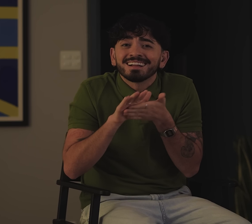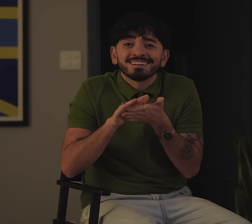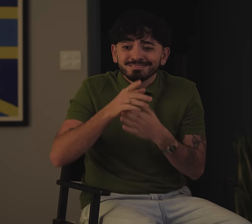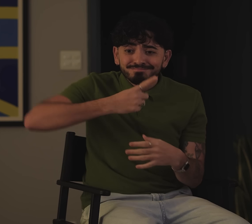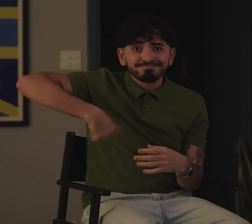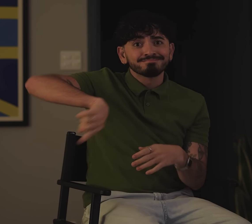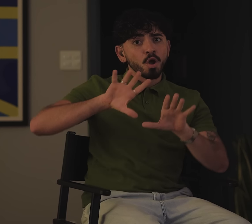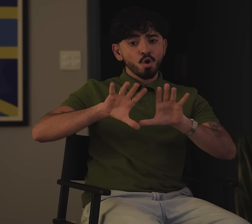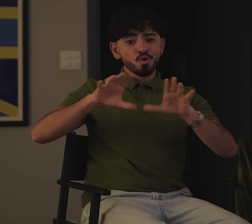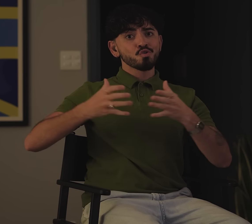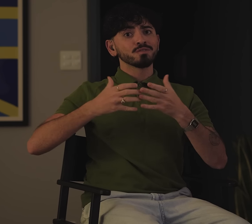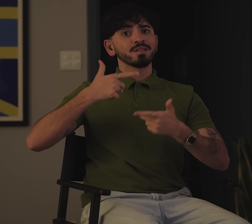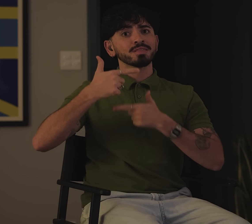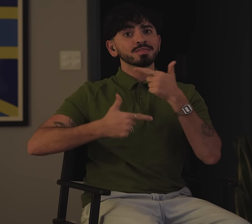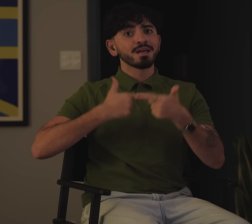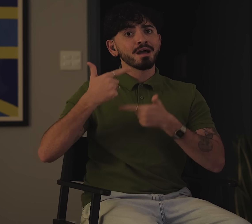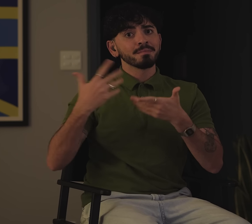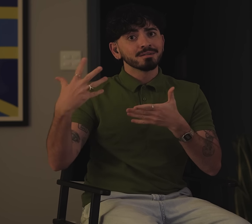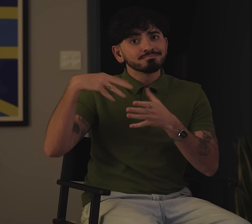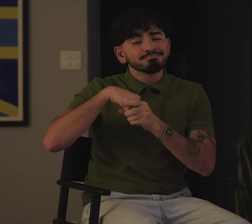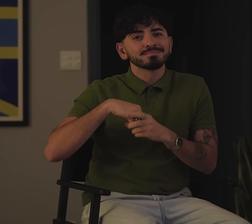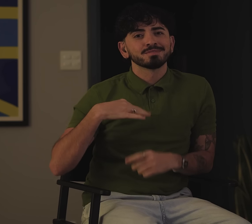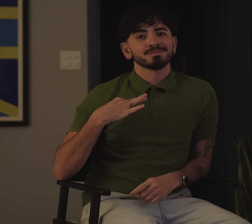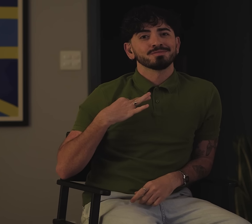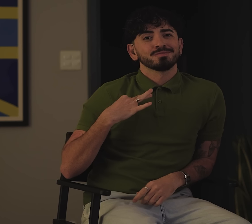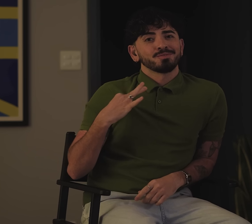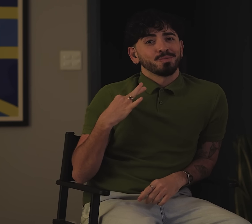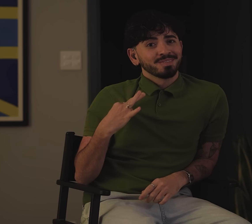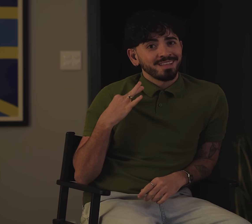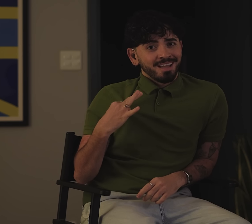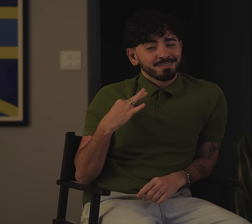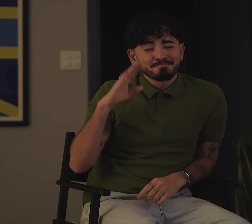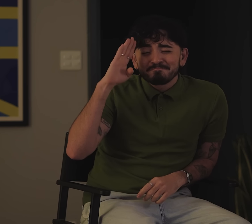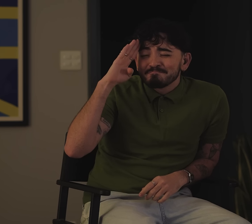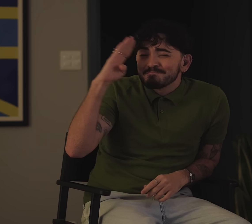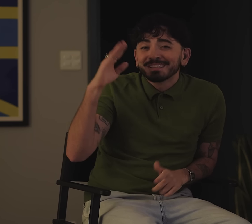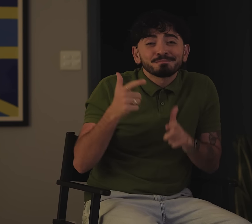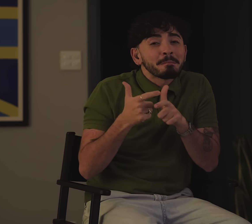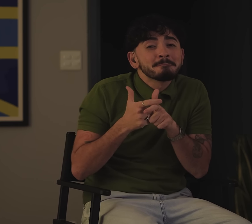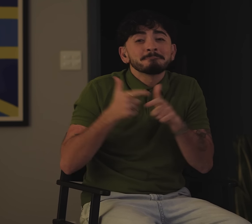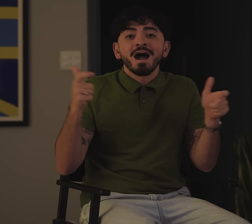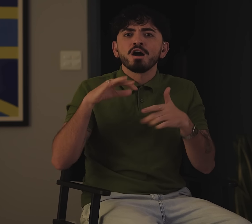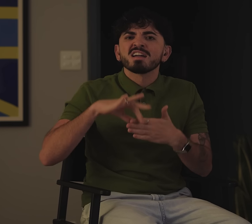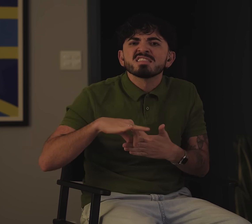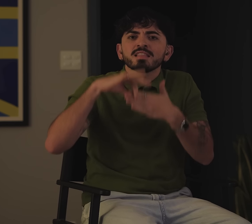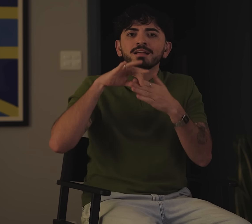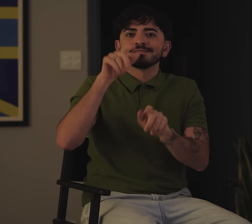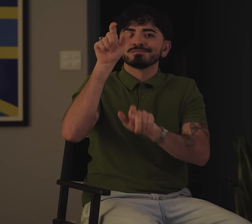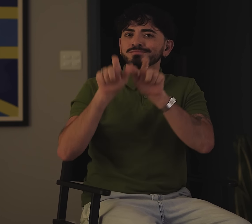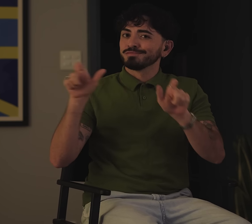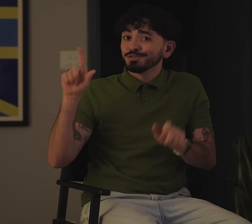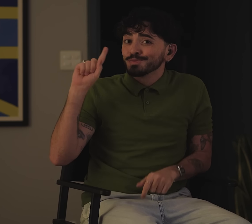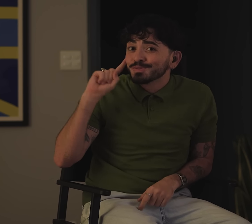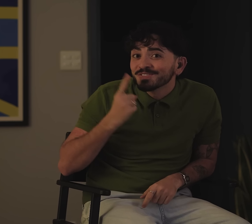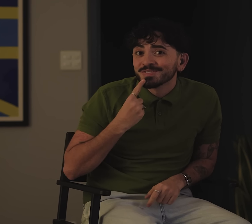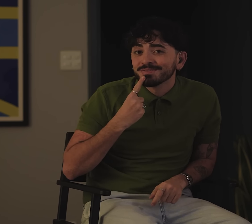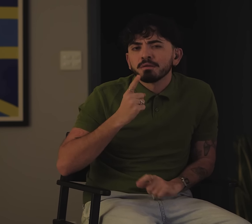construído por um coletivo voluntário, liderado principalmente por pessoas surdas,